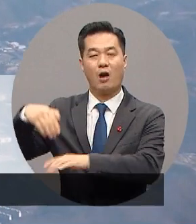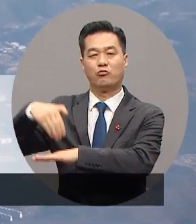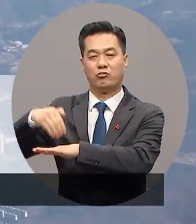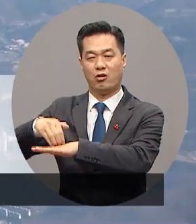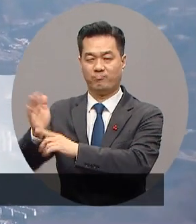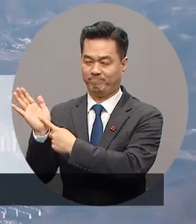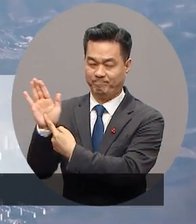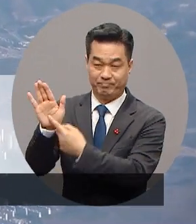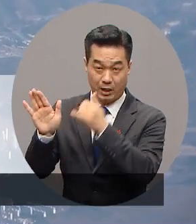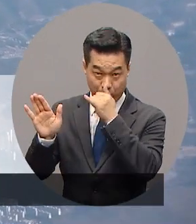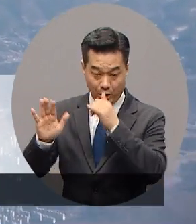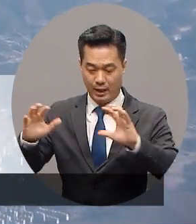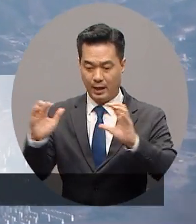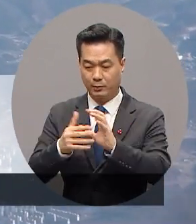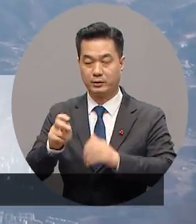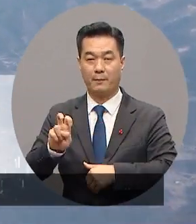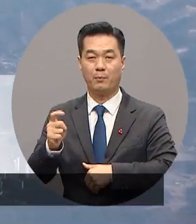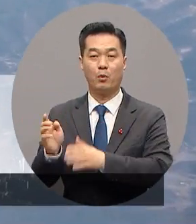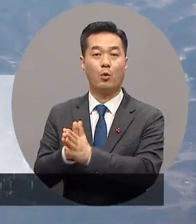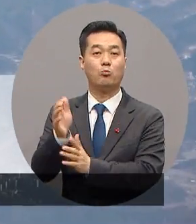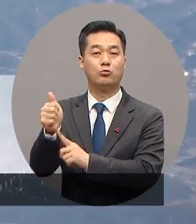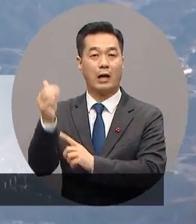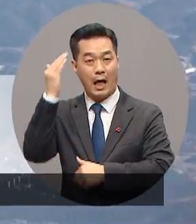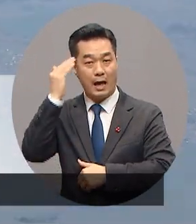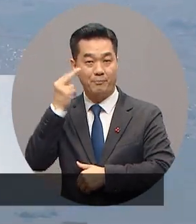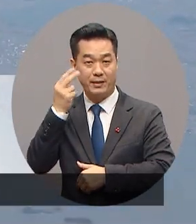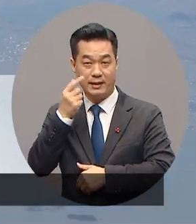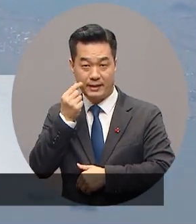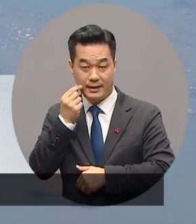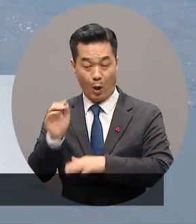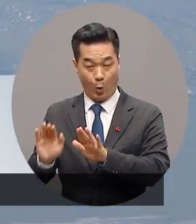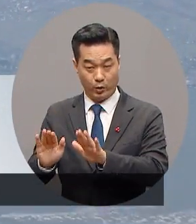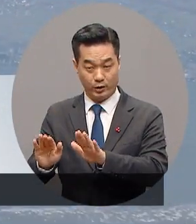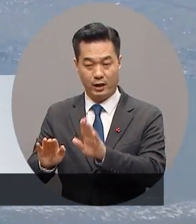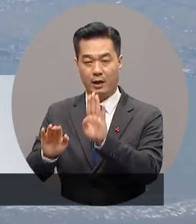전략폭격기와 한미일 전투기들이 연합 훈련을 벌였습니다.